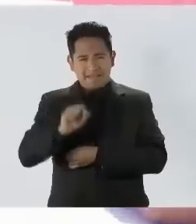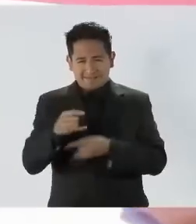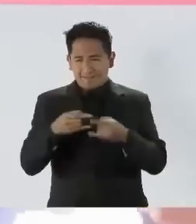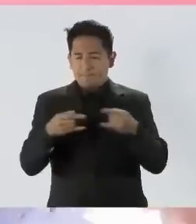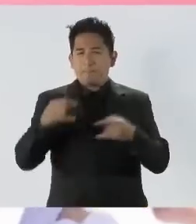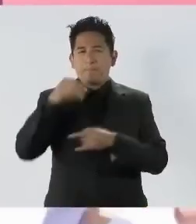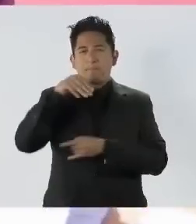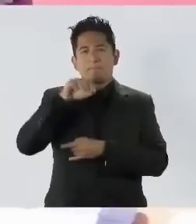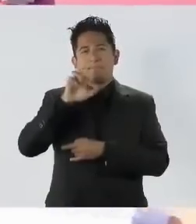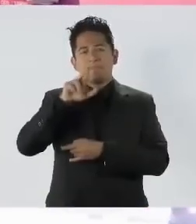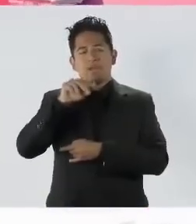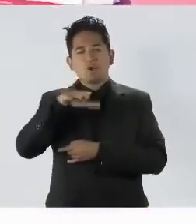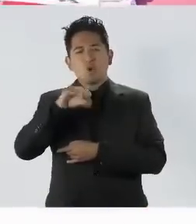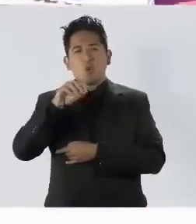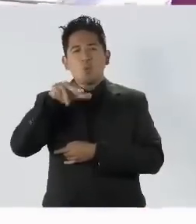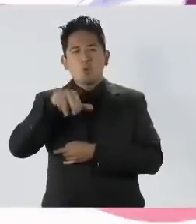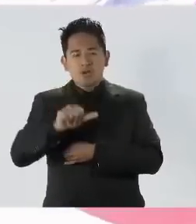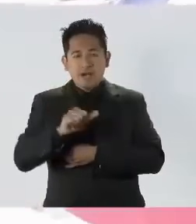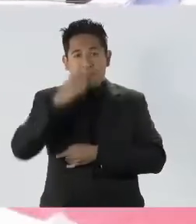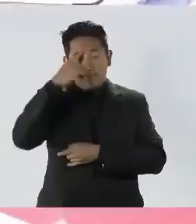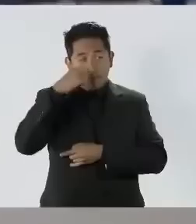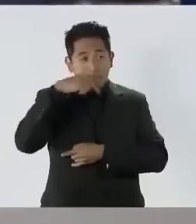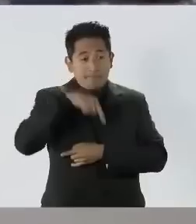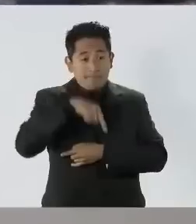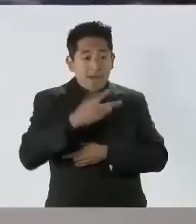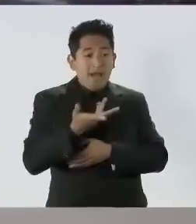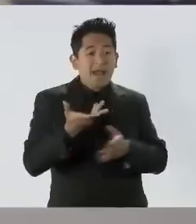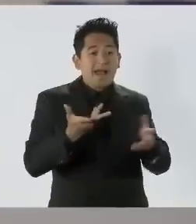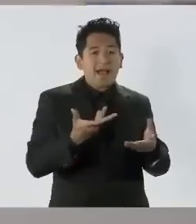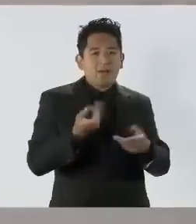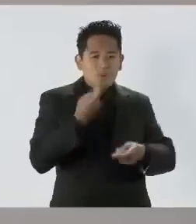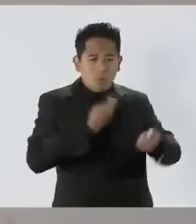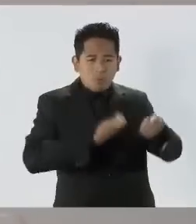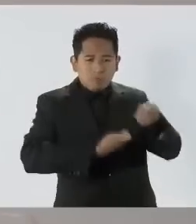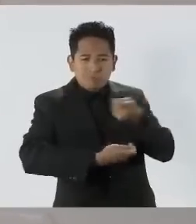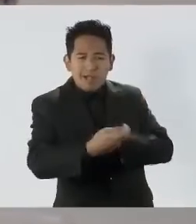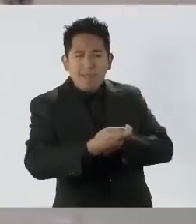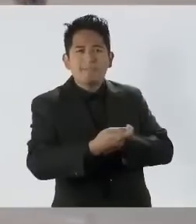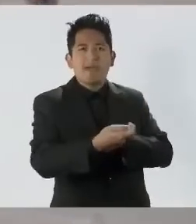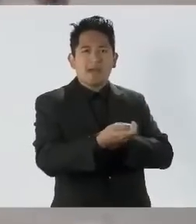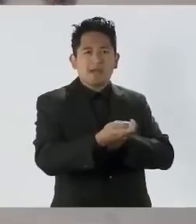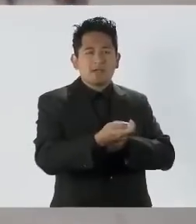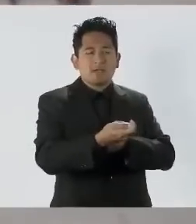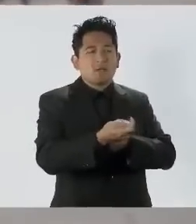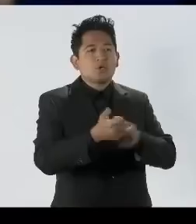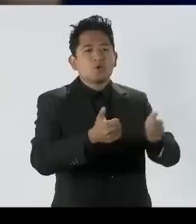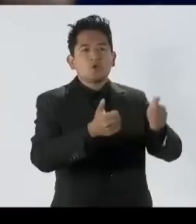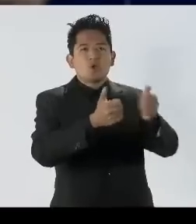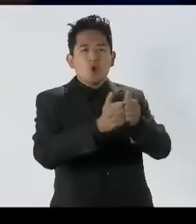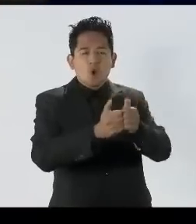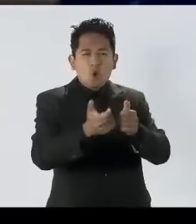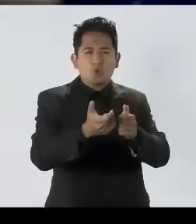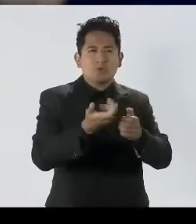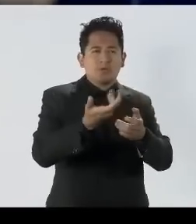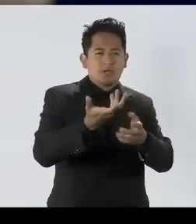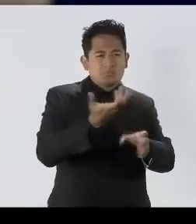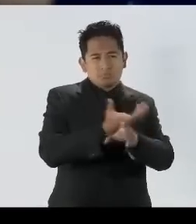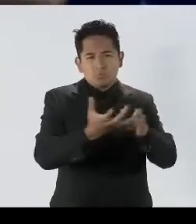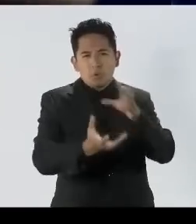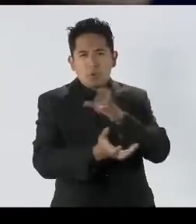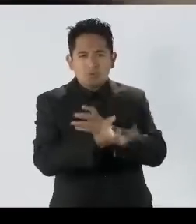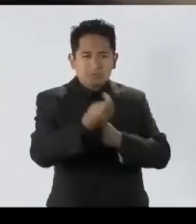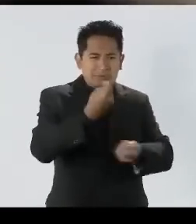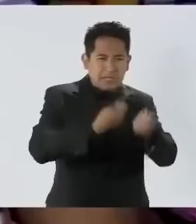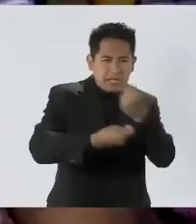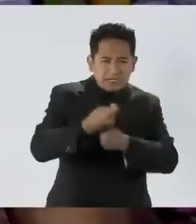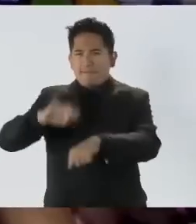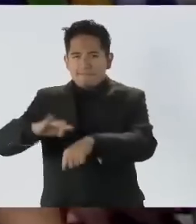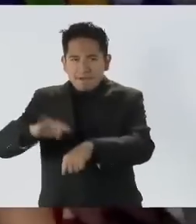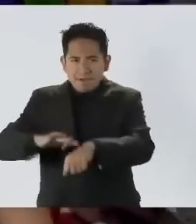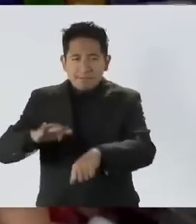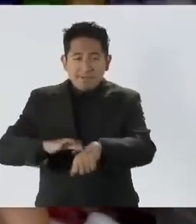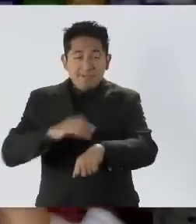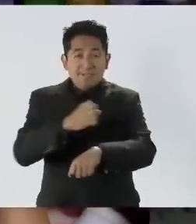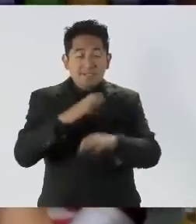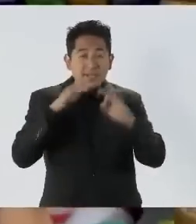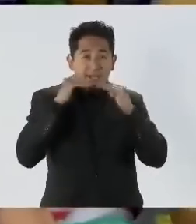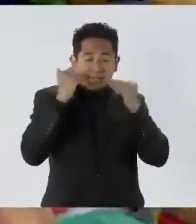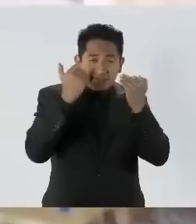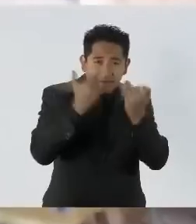en este año vamos a apoyar a 333,000 familias y vamos a fortalecer la economía local y a quienes